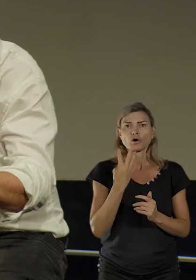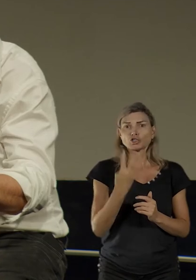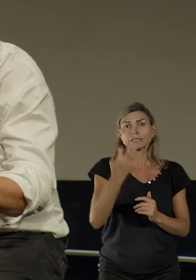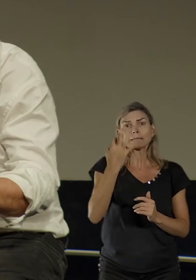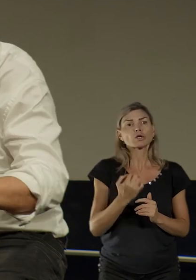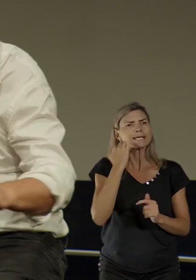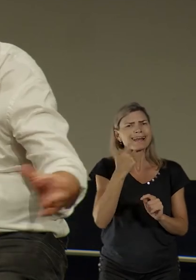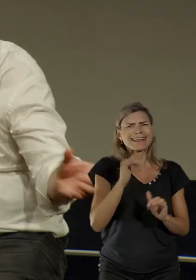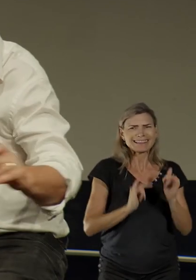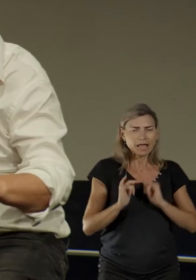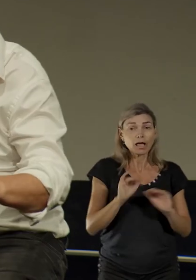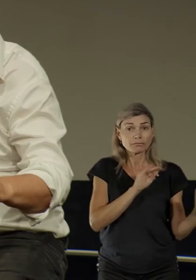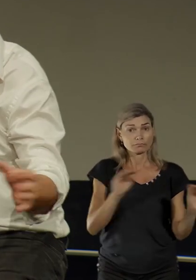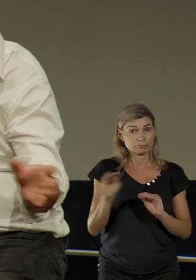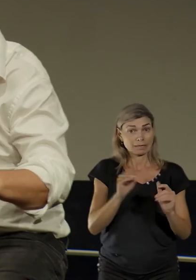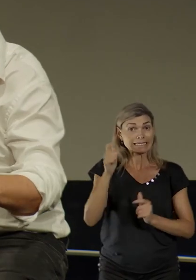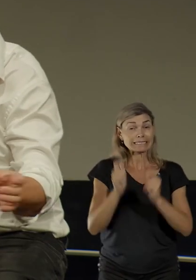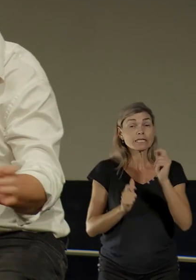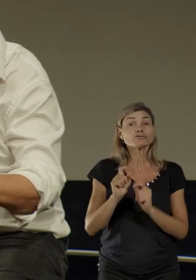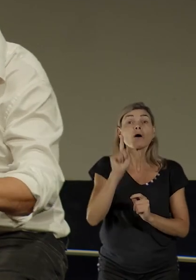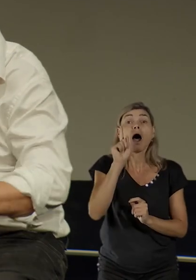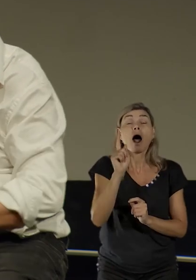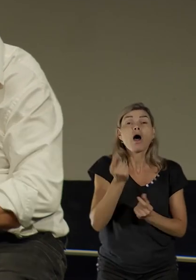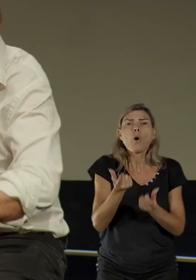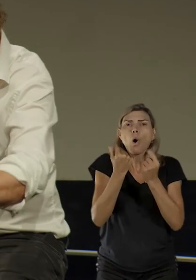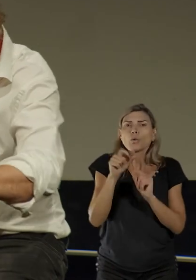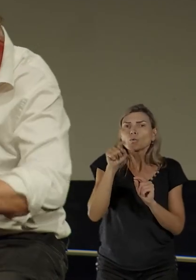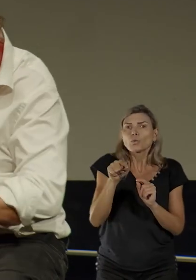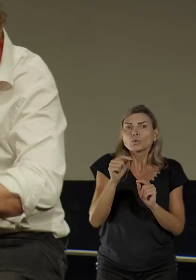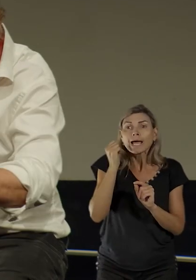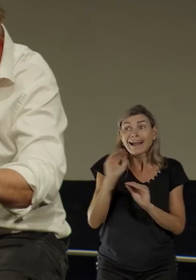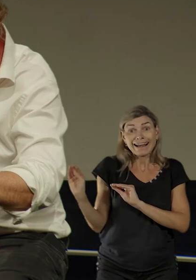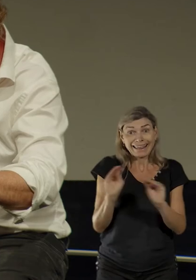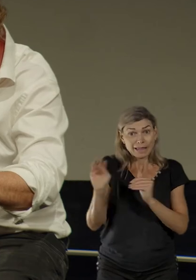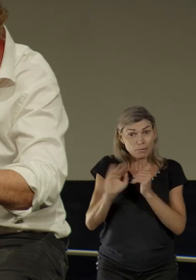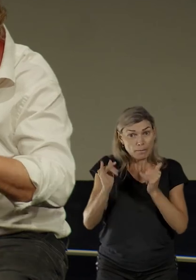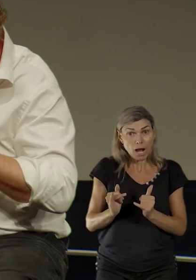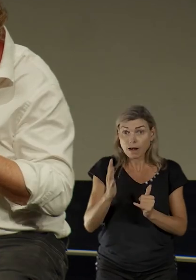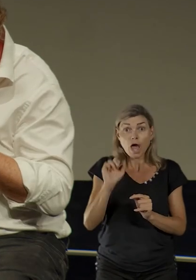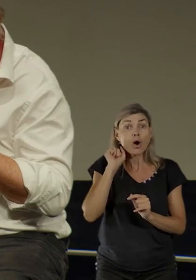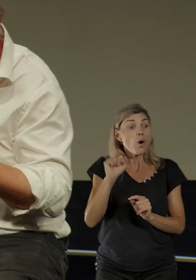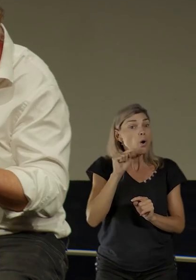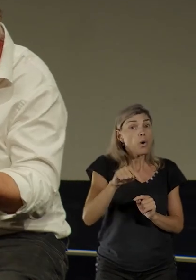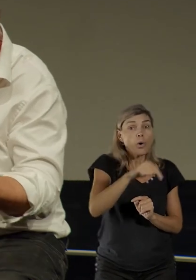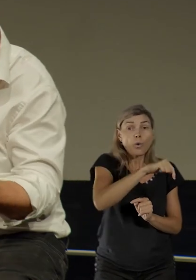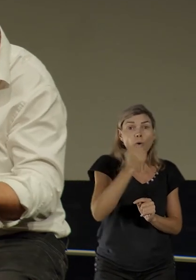Významná část nebyla zvenku, byli tam samozřejmě i lidé zvenku, ale významná část byla z těch přeplněných bytů. My jsme ještě bydleli s babičkou, když